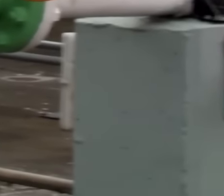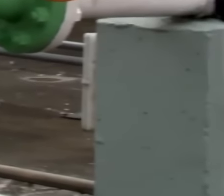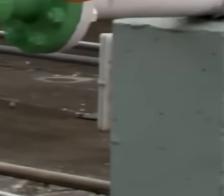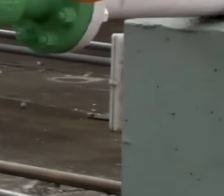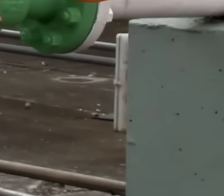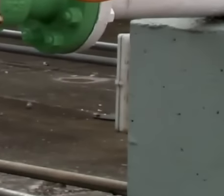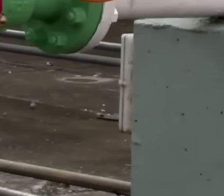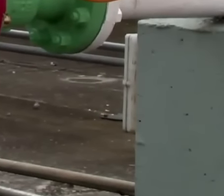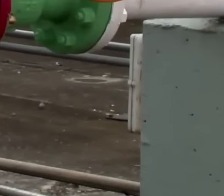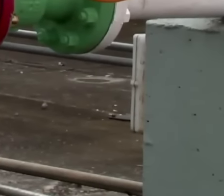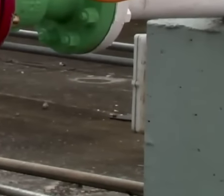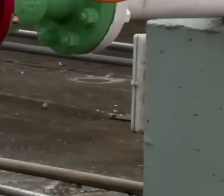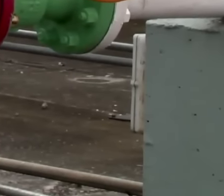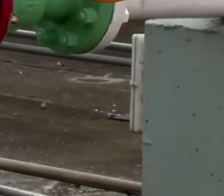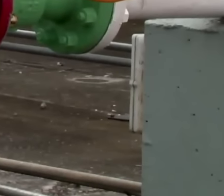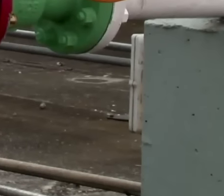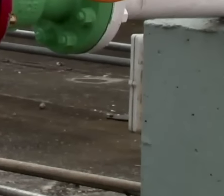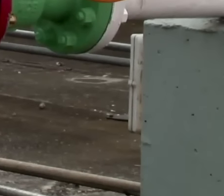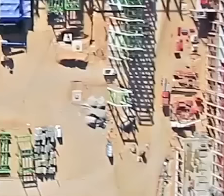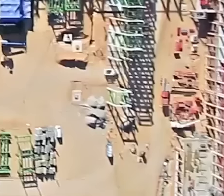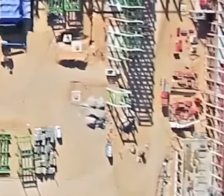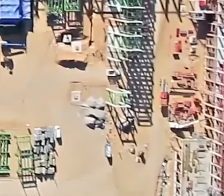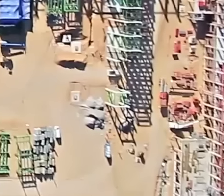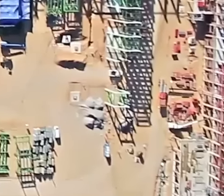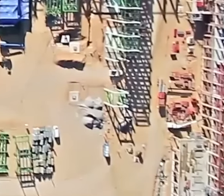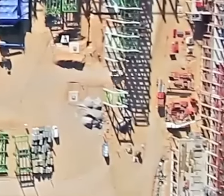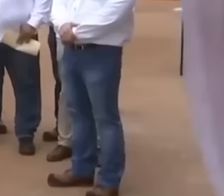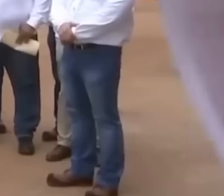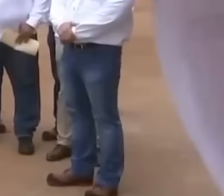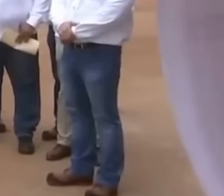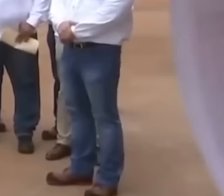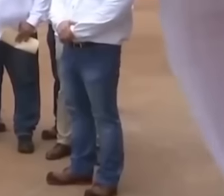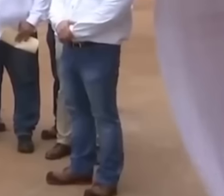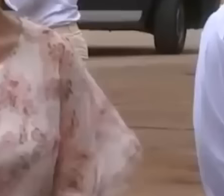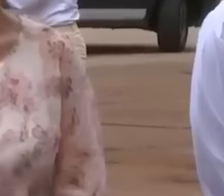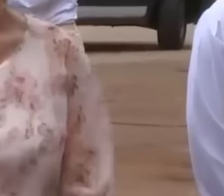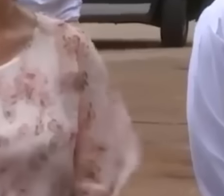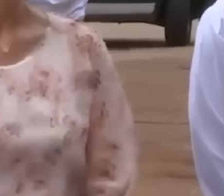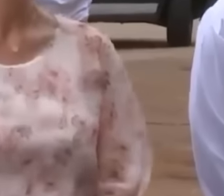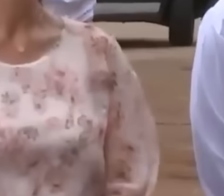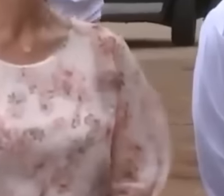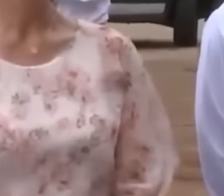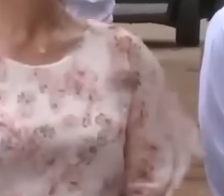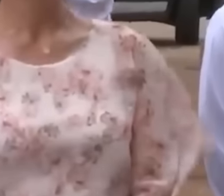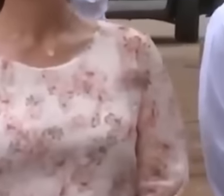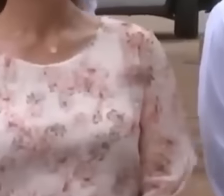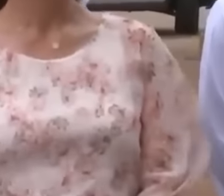Hoy esa chispa es un incendio de esperanza. La cuarta transformación demostró que México sí puede